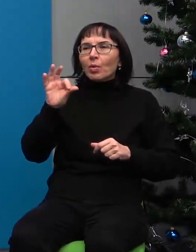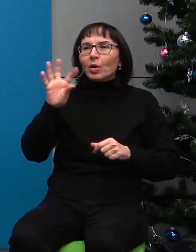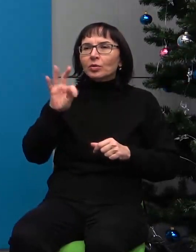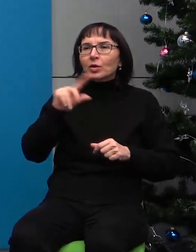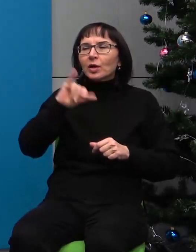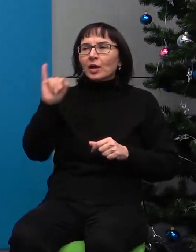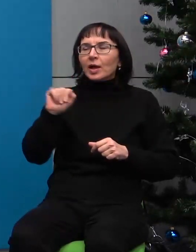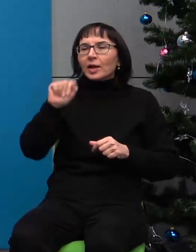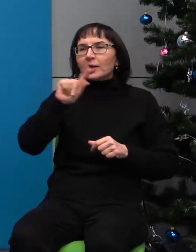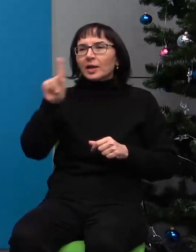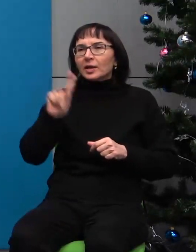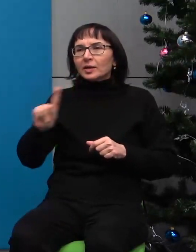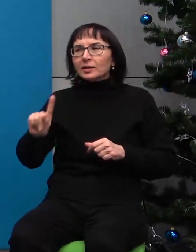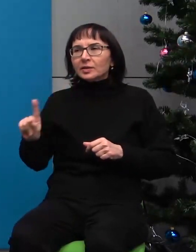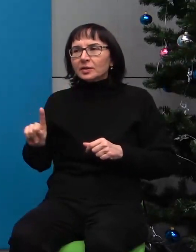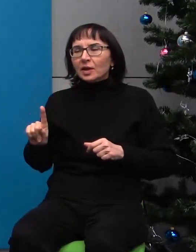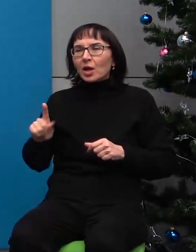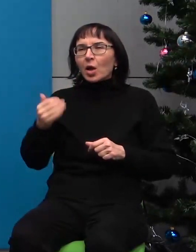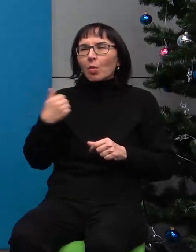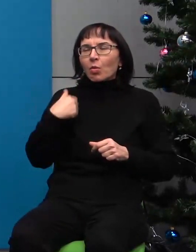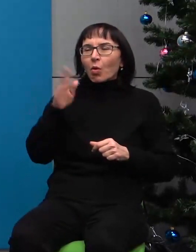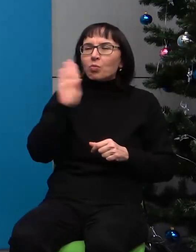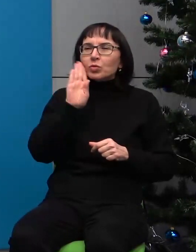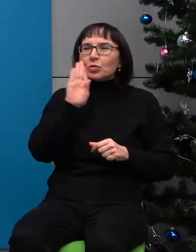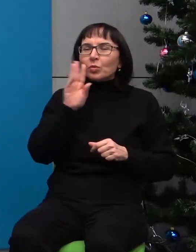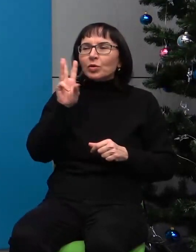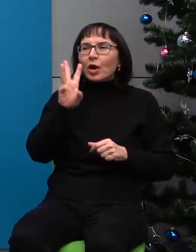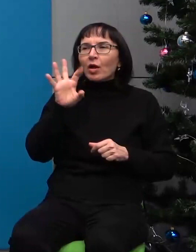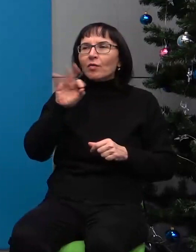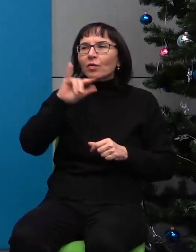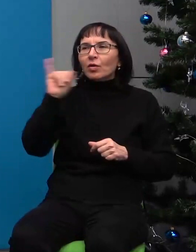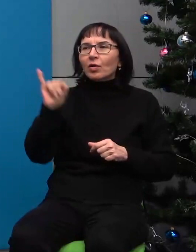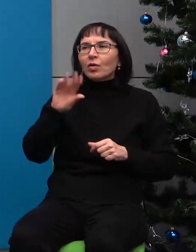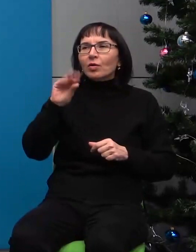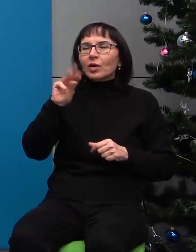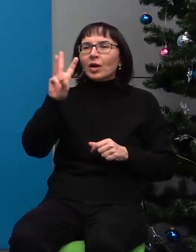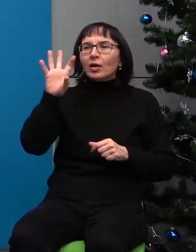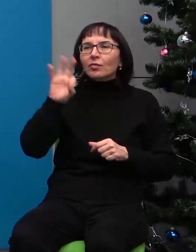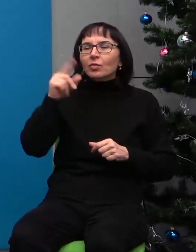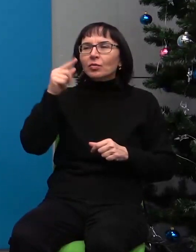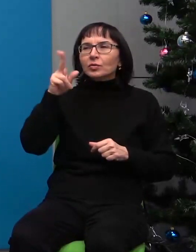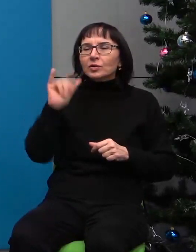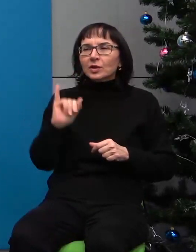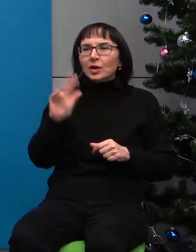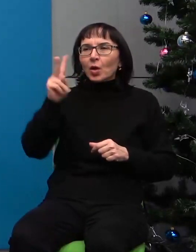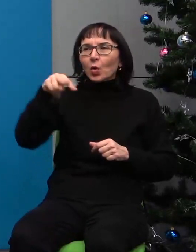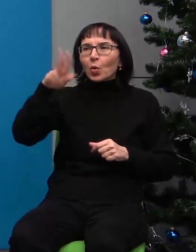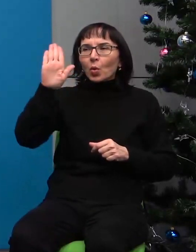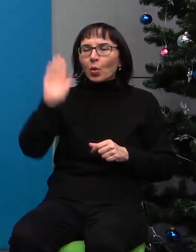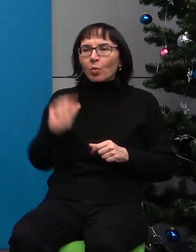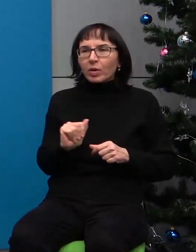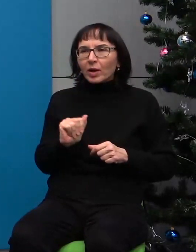Kuba Wojewódzki w latach 50-tych. Wszyscy go znali. Każdy chciał mieć z nim zdjęcie. On się przyjaźnił z Konwickim, z Herbertem, z Kisielewskim.